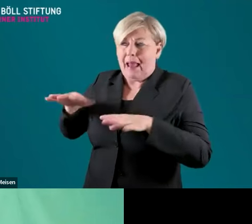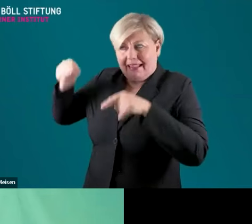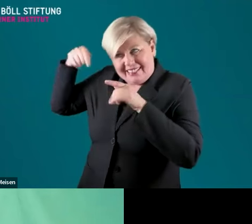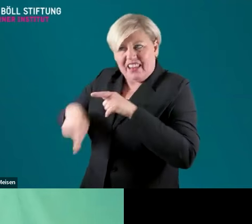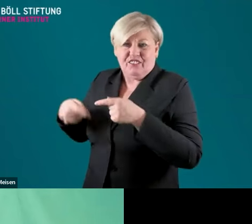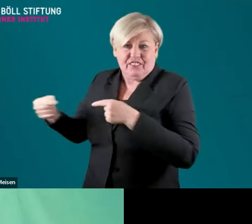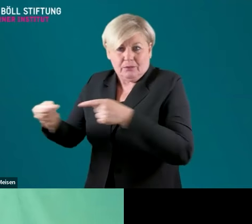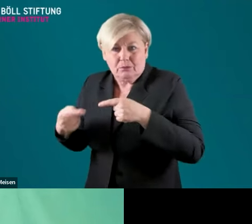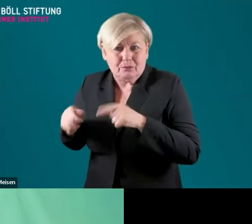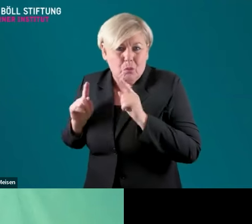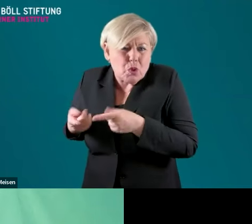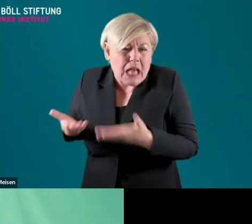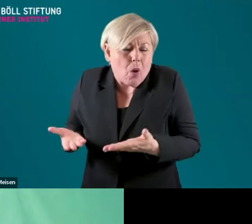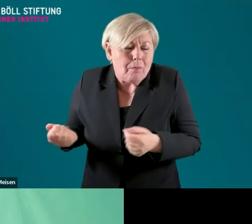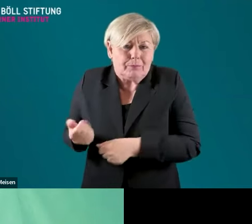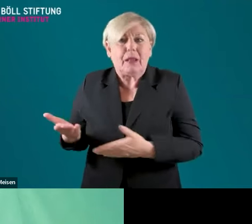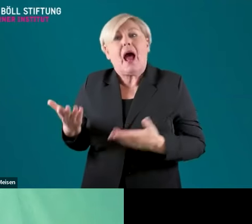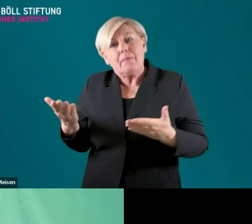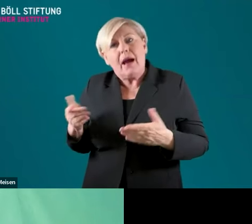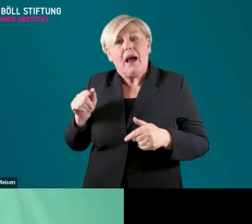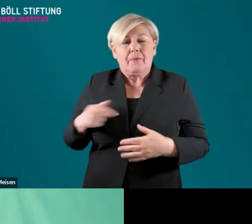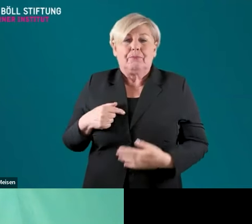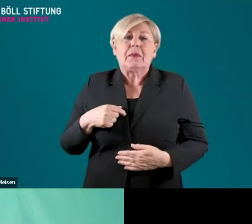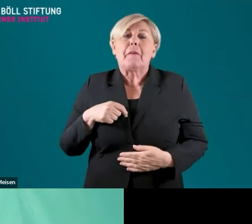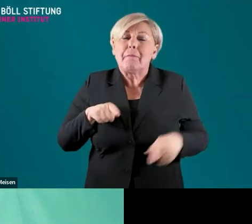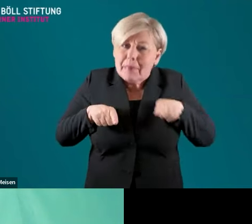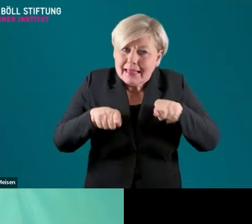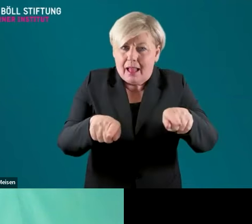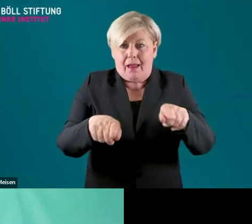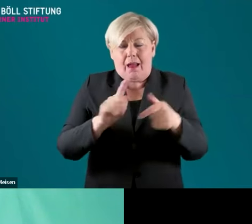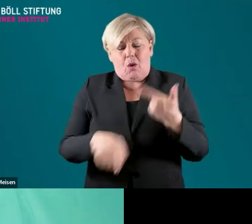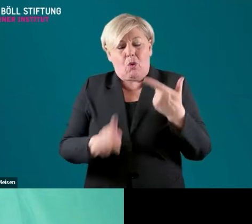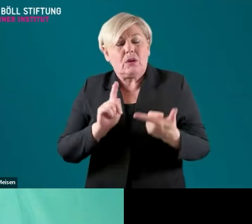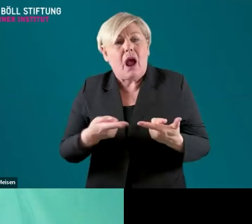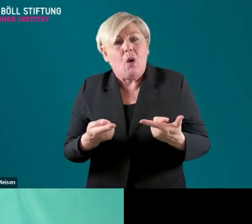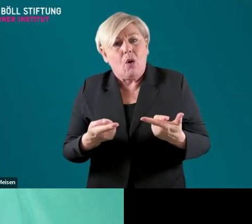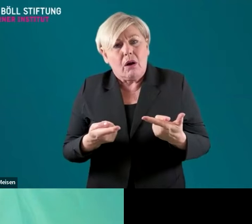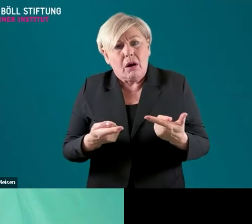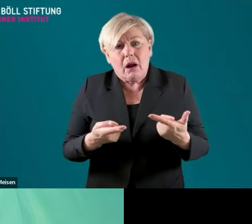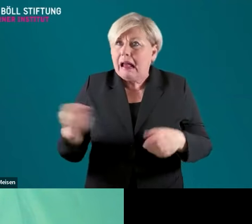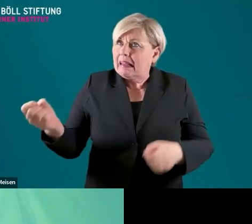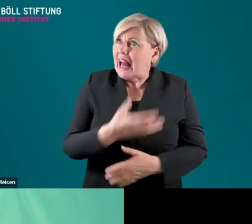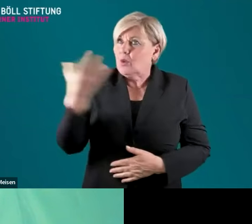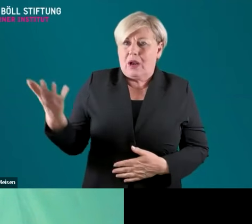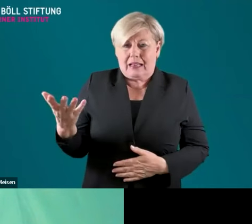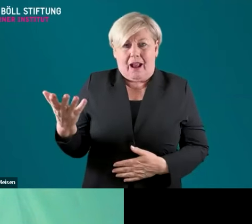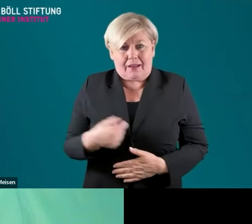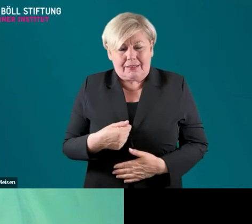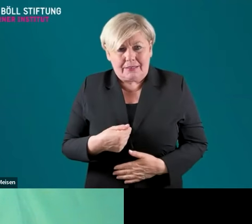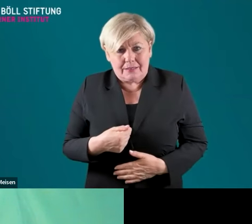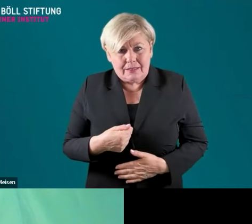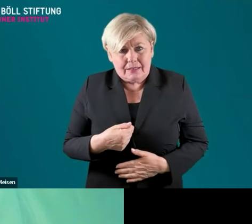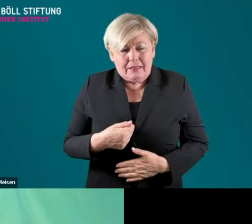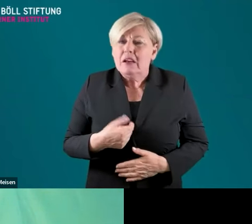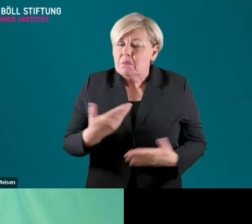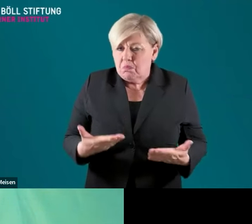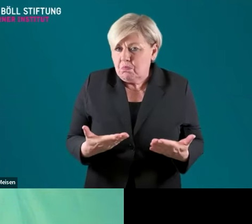So. Aber genau dieses Binäre- und auch dieses Natürlichkeitsnarrativ taucht da im Hintergrund auf.